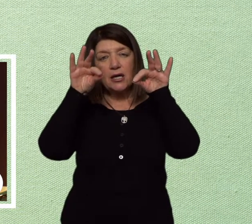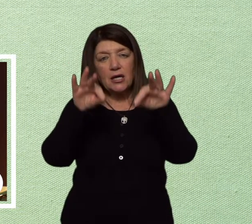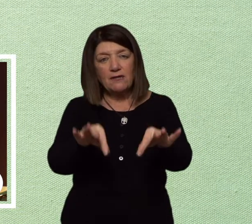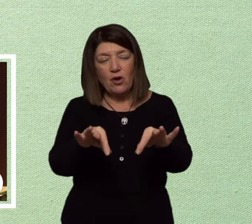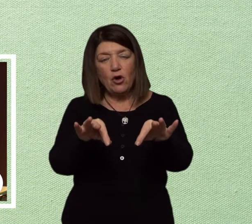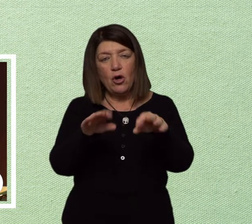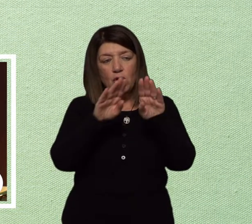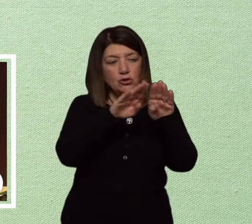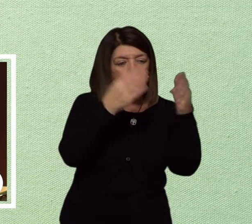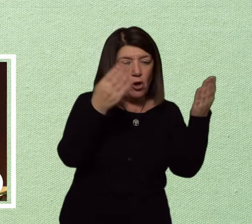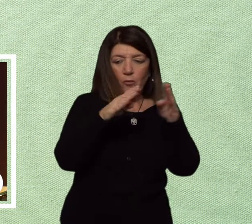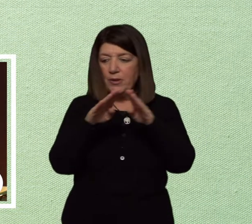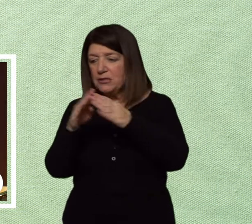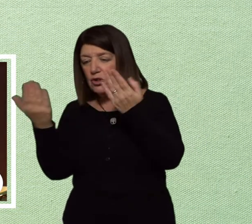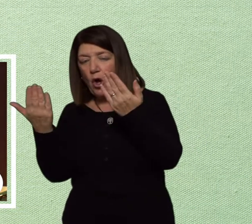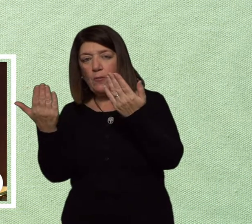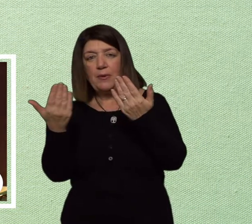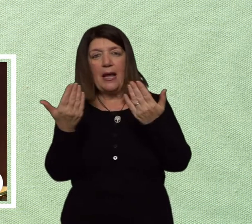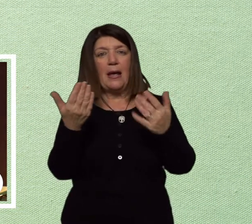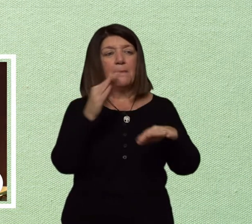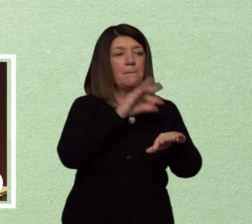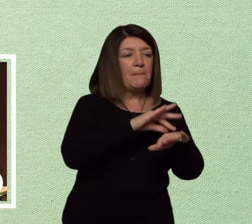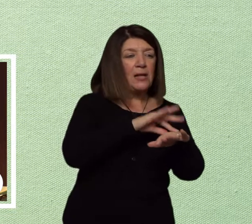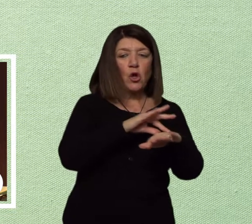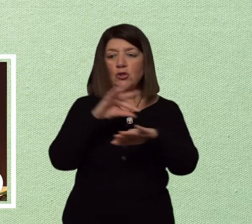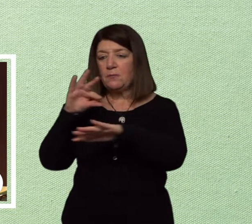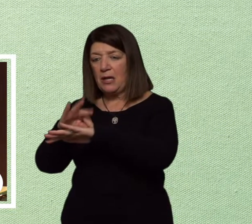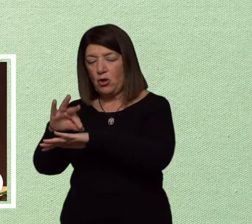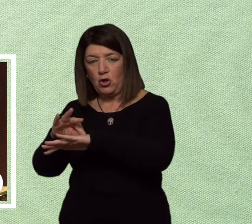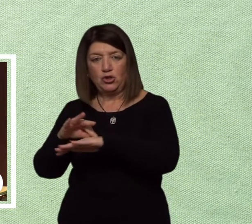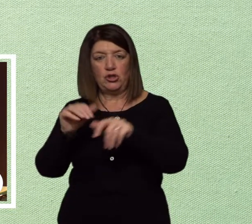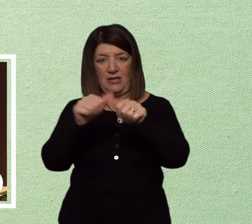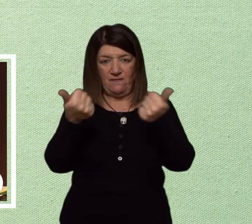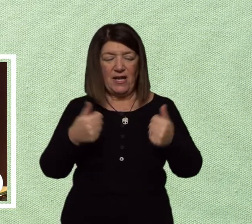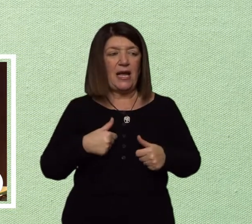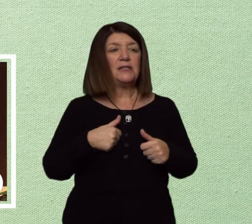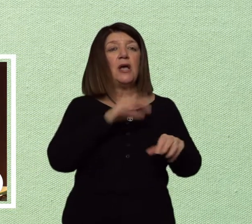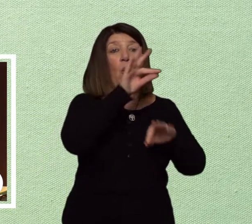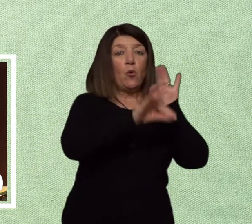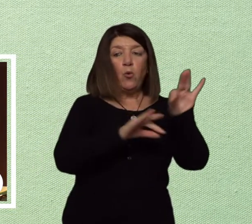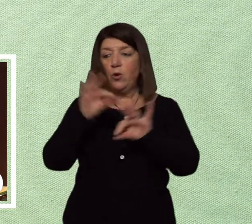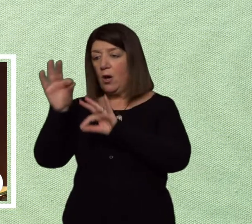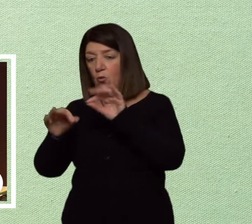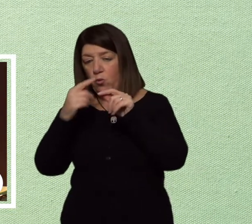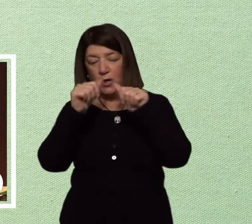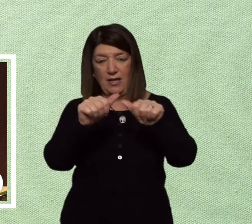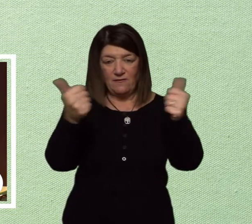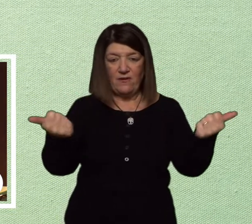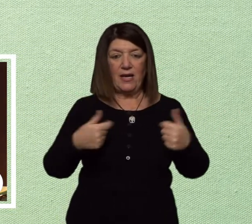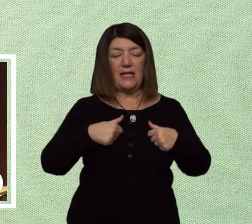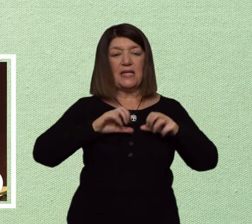manifestazioni di patologie, differenze nelle cure, differenze in diverse cose nella diagnostica tra